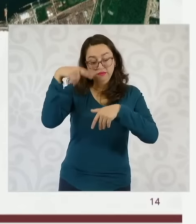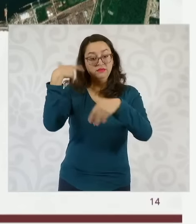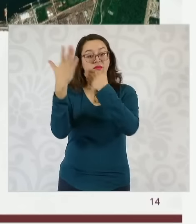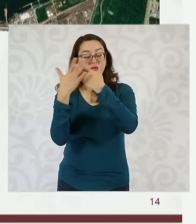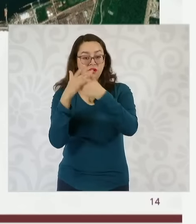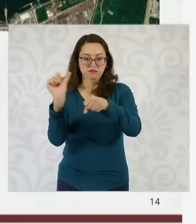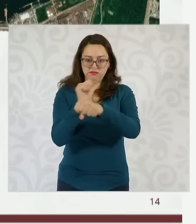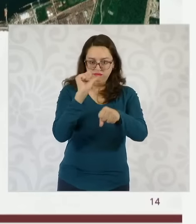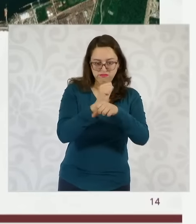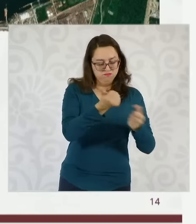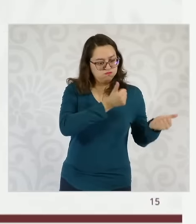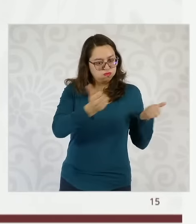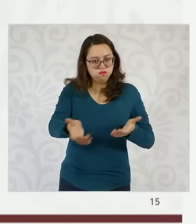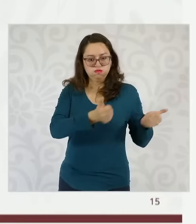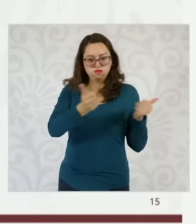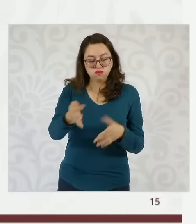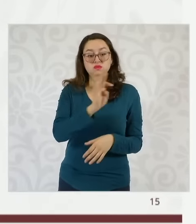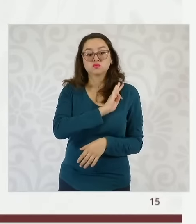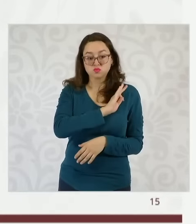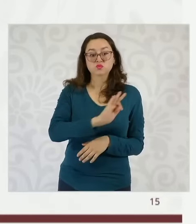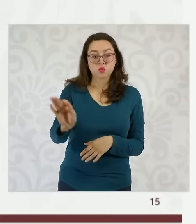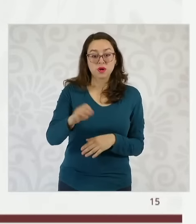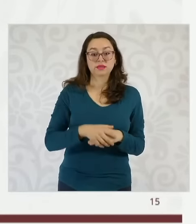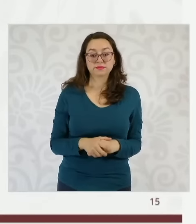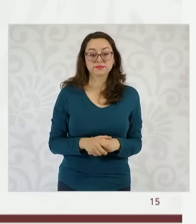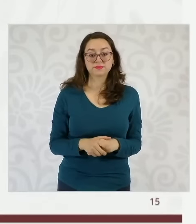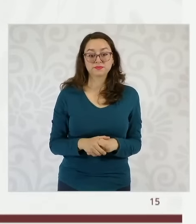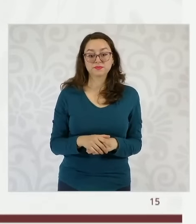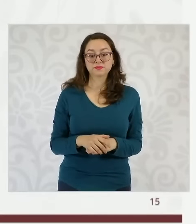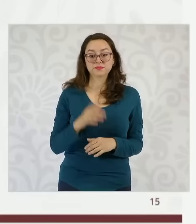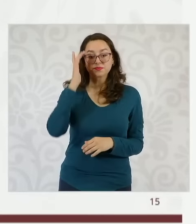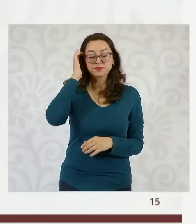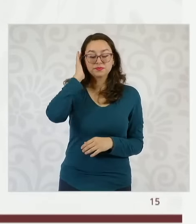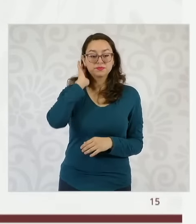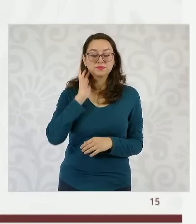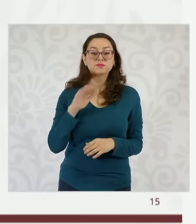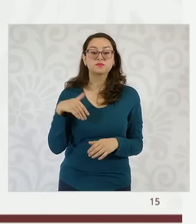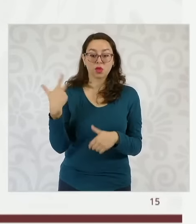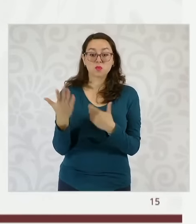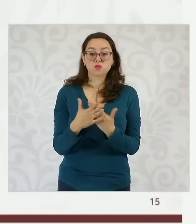la siguiente por favor próximamente se llevará a cabo una prueba piloto para un